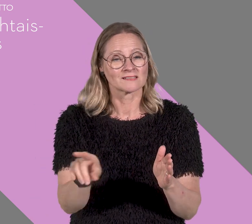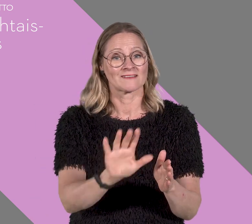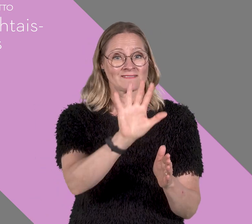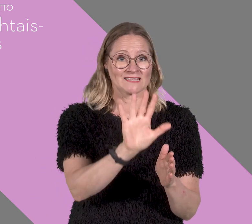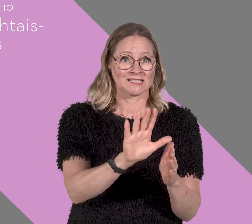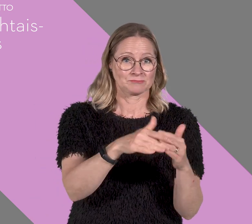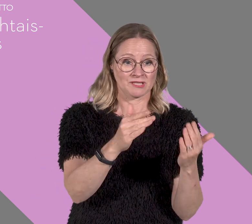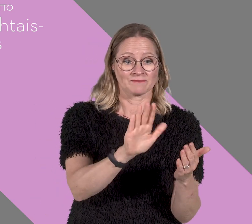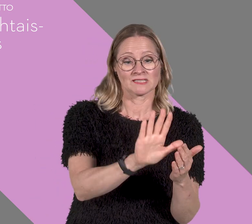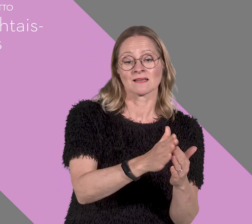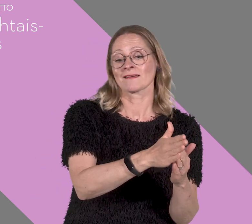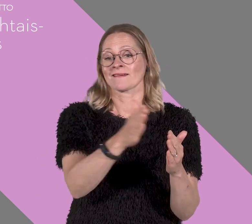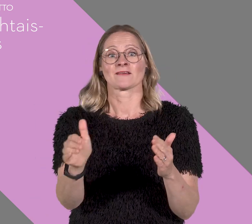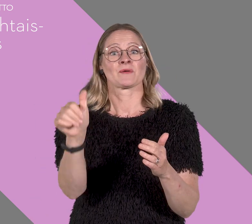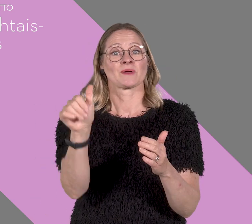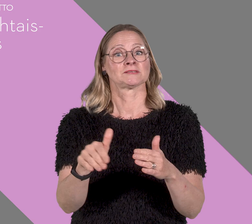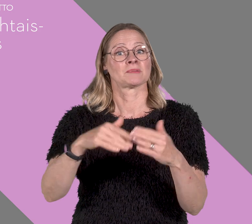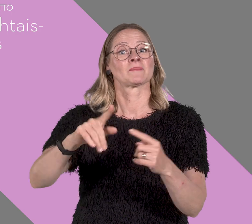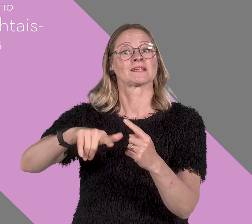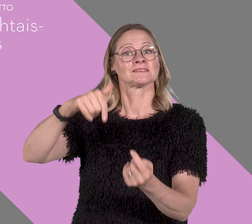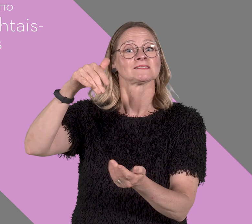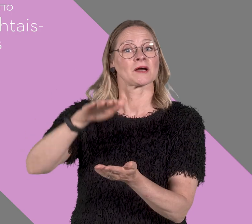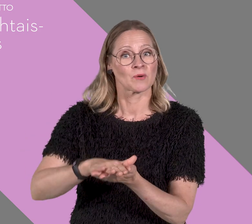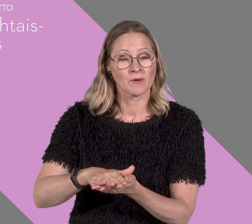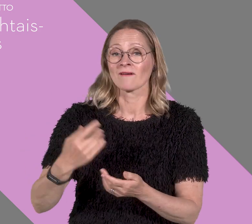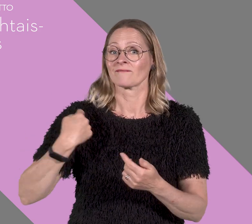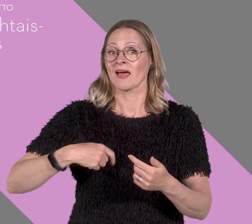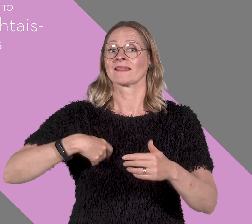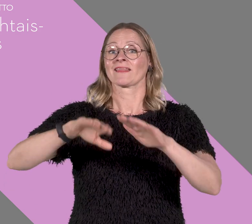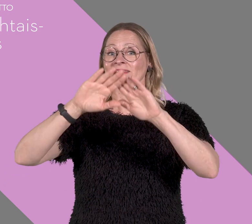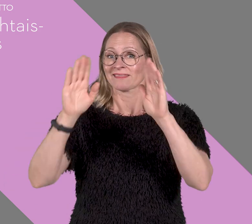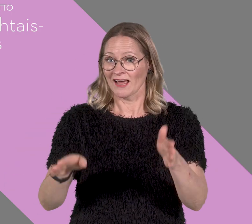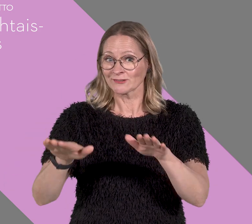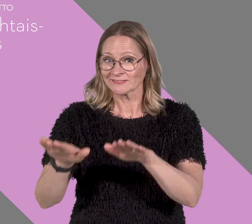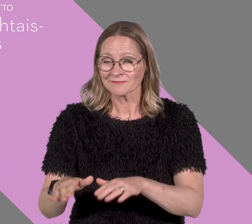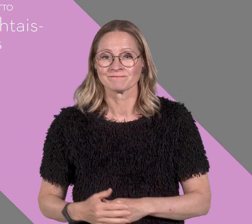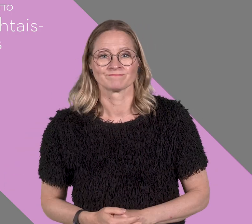5.−9.6.2023 Valkeassa talossa!